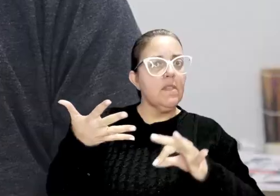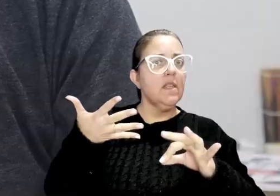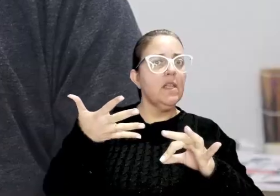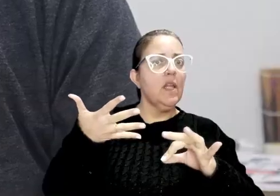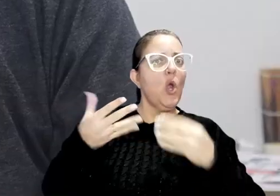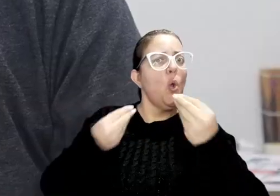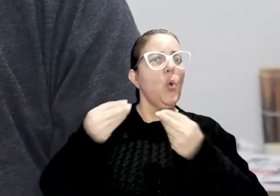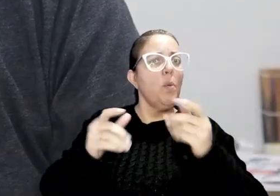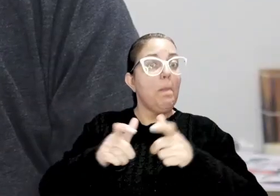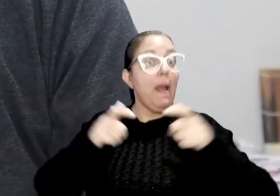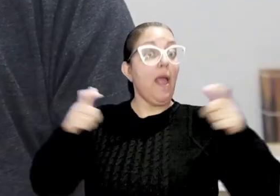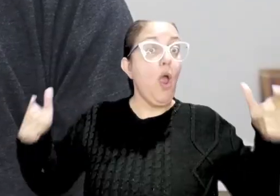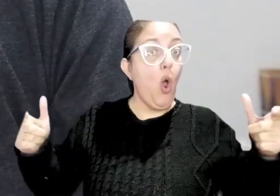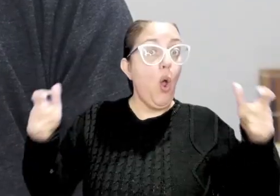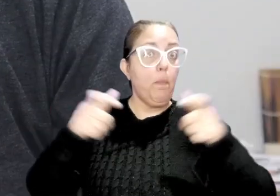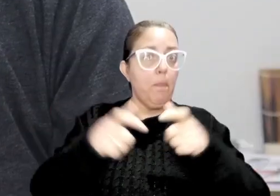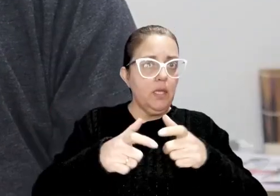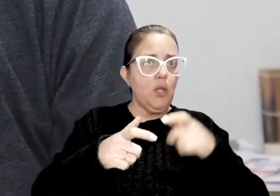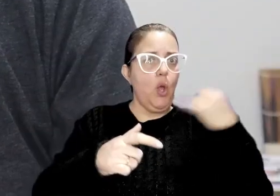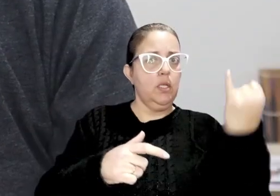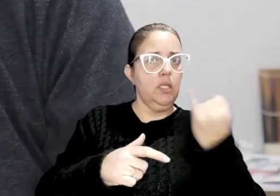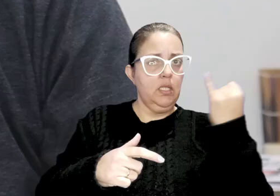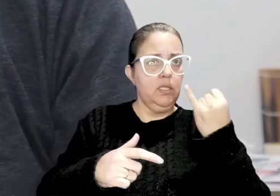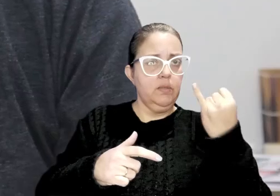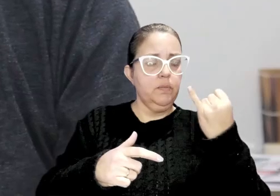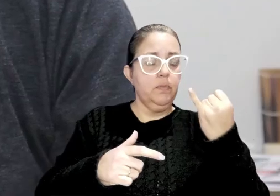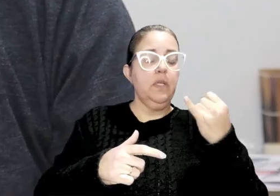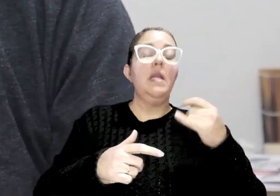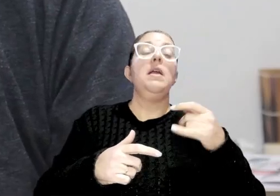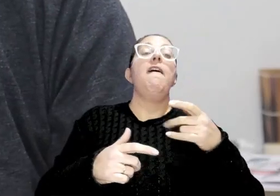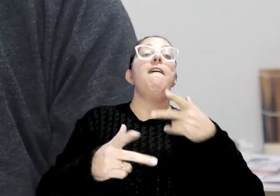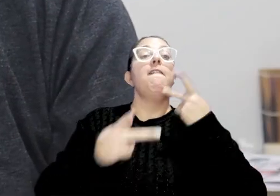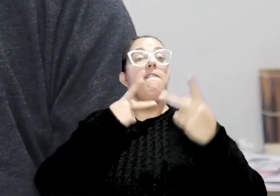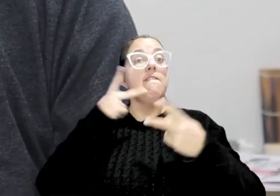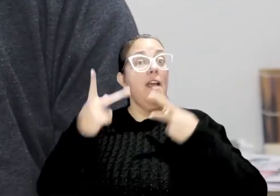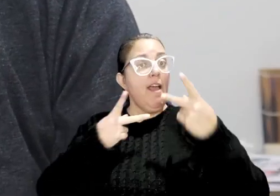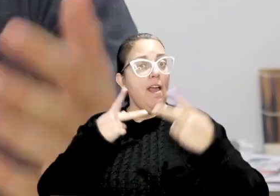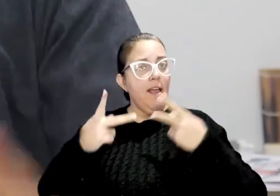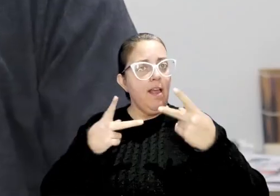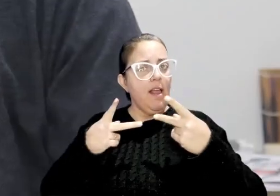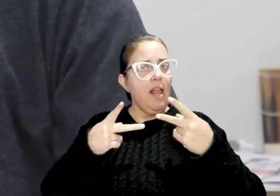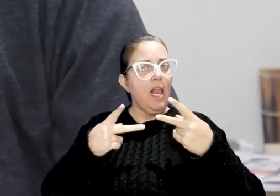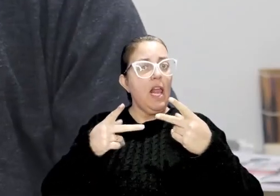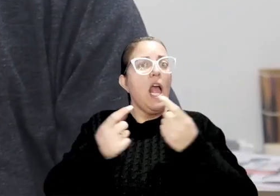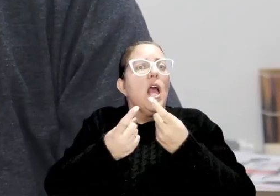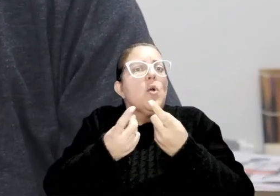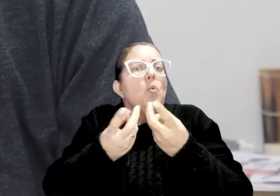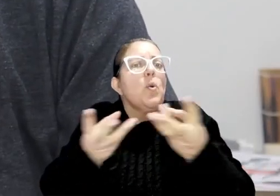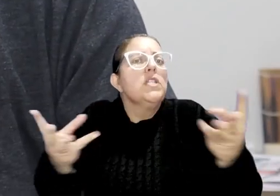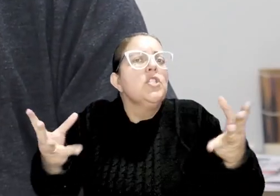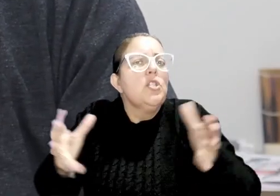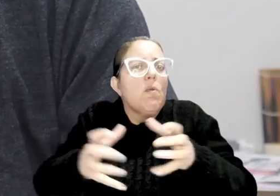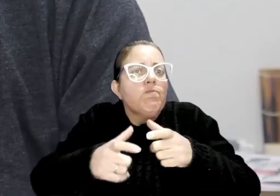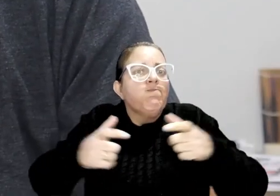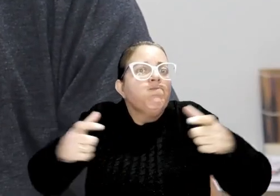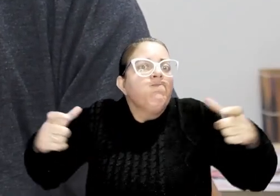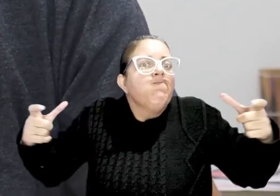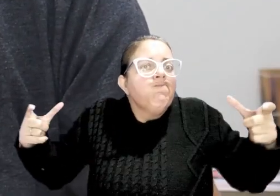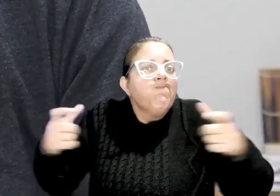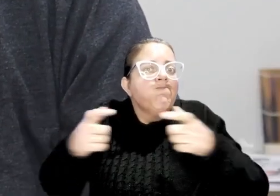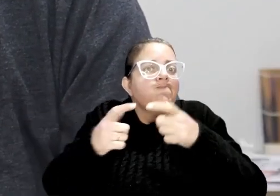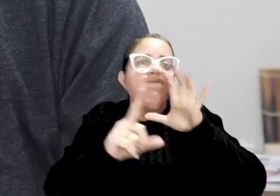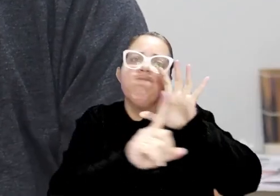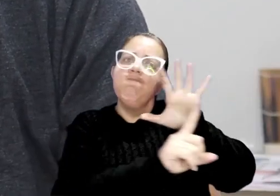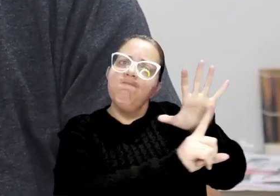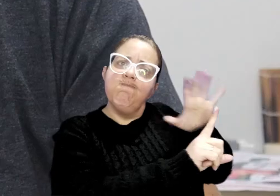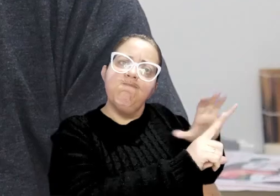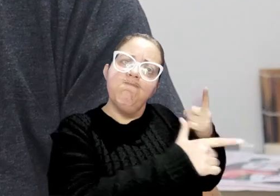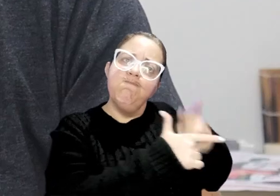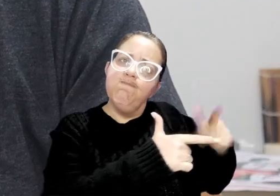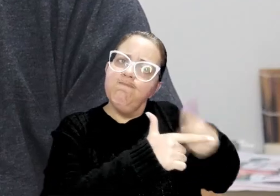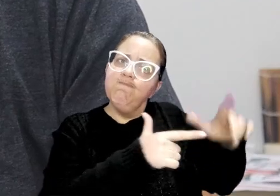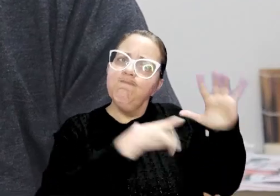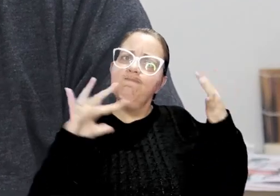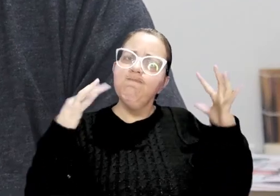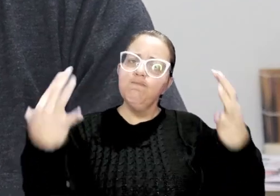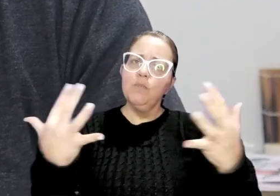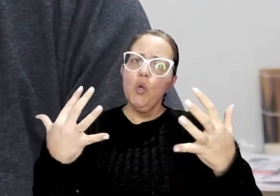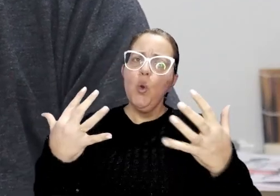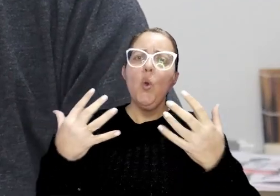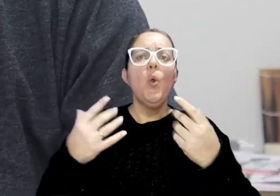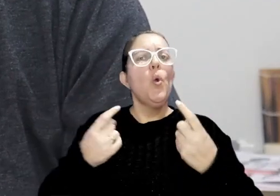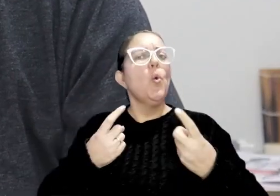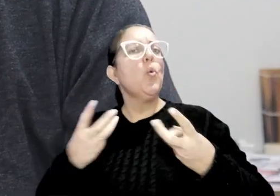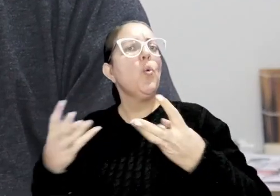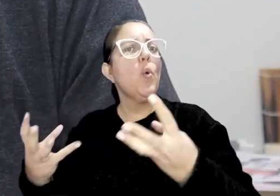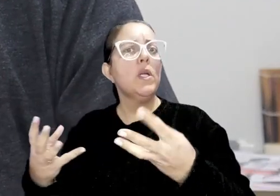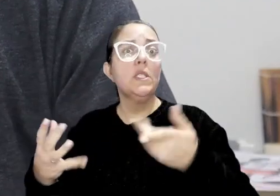mensurar o tamanho do impacto então o quanto ele tá atingindo quanto ele tá alcançando em termos